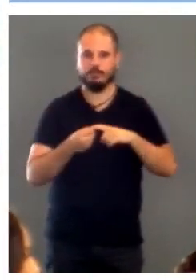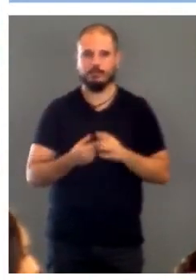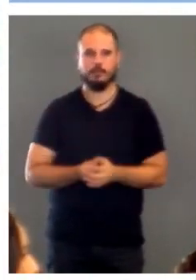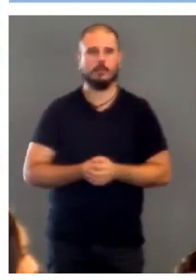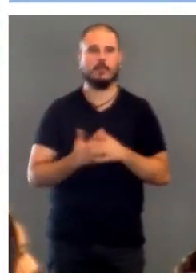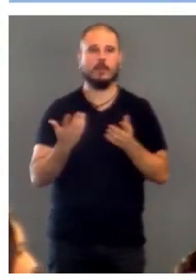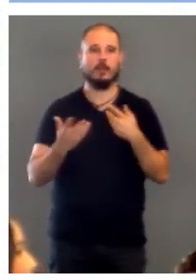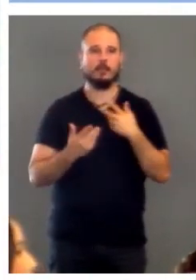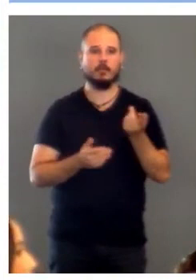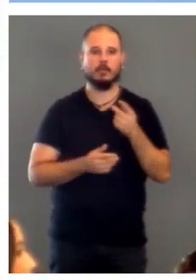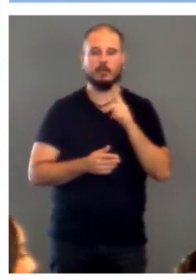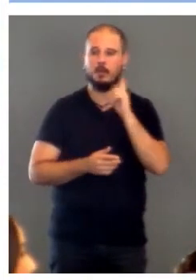Pues la verdad por la aplicación